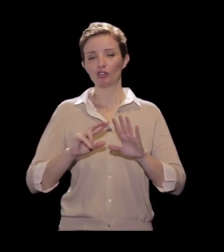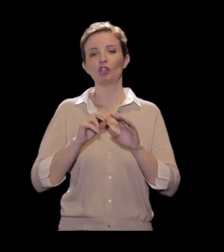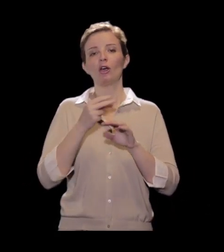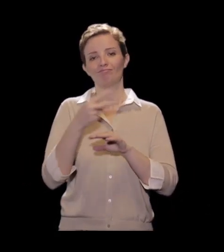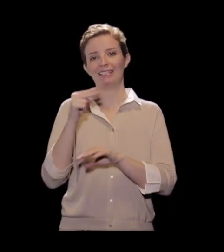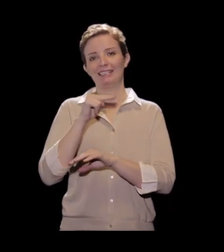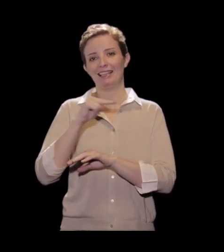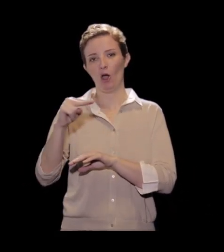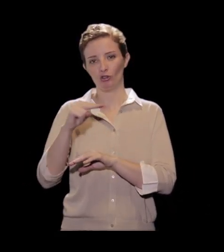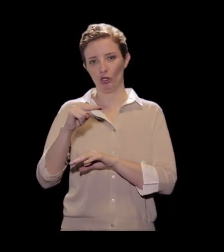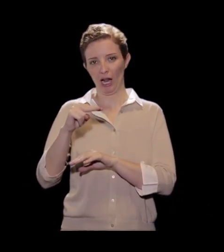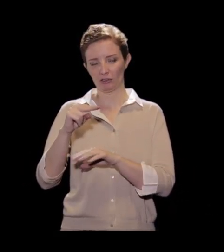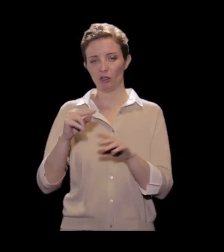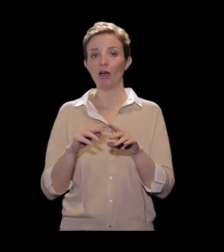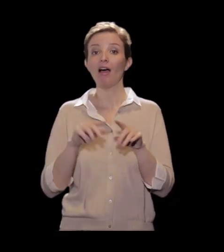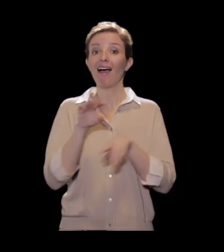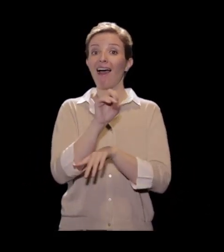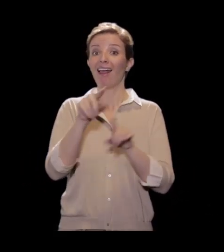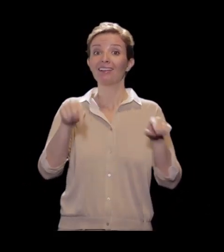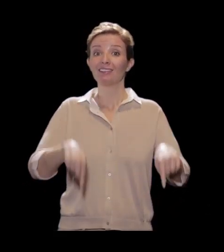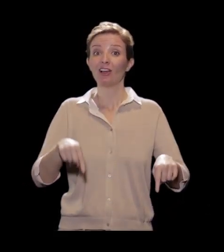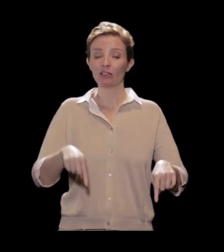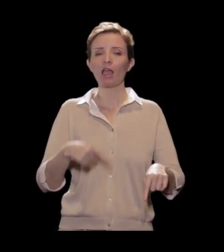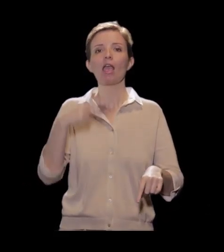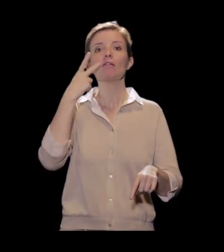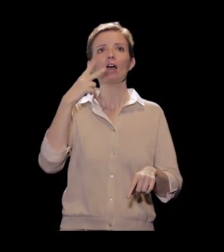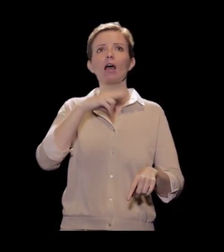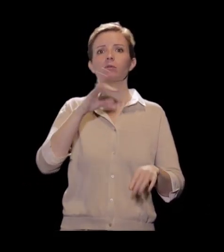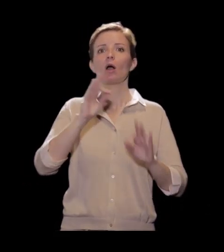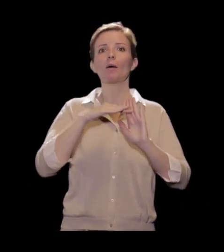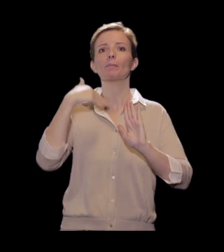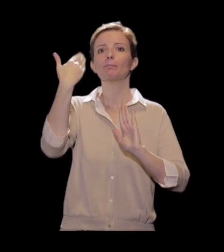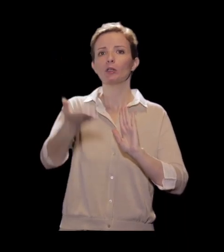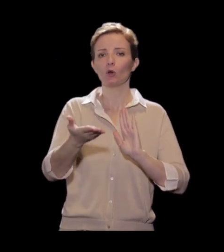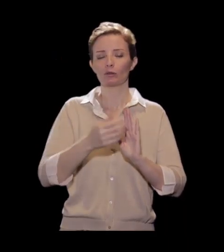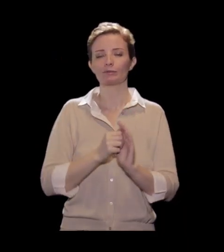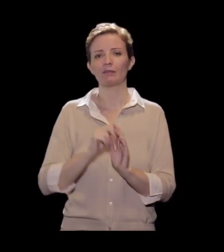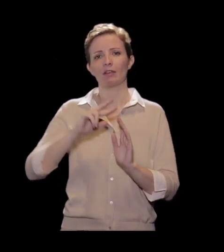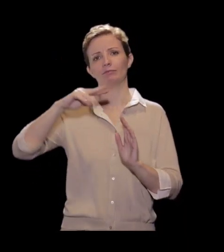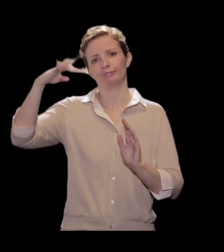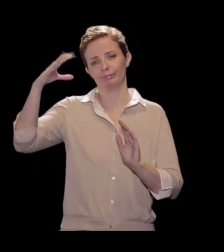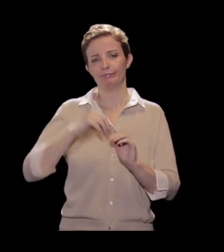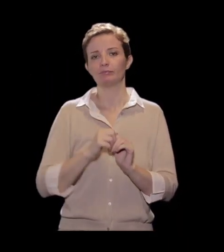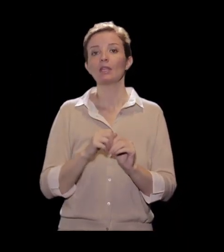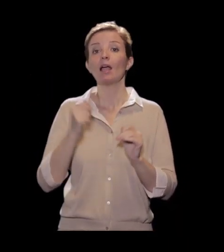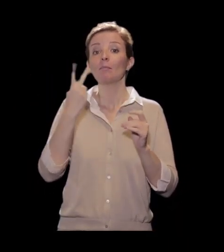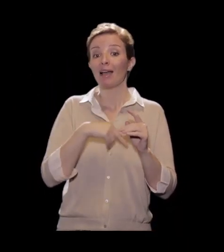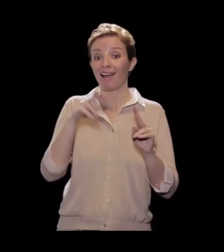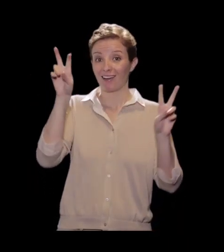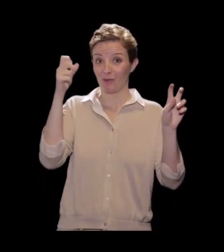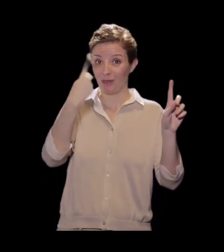in questa lezione vedremo le equazioni di grado superiore al secondo. Per parlare delle equazioni di grado superiore al secondo